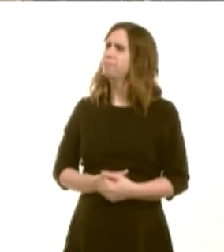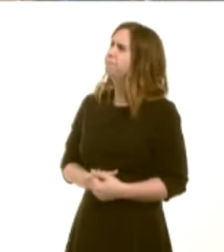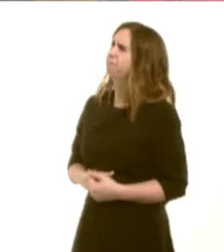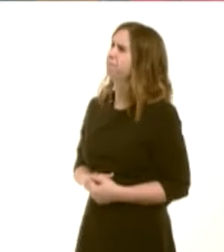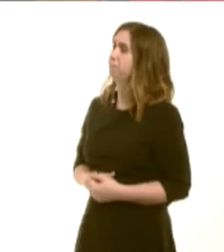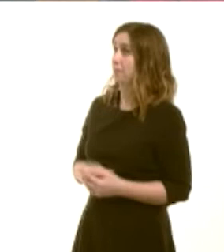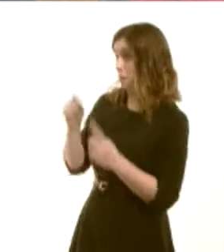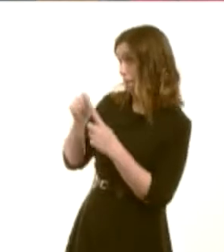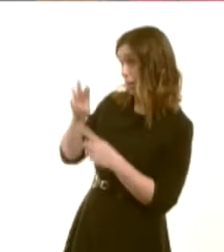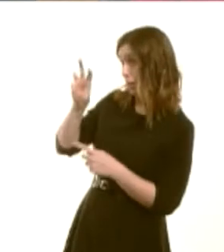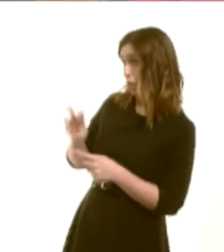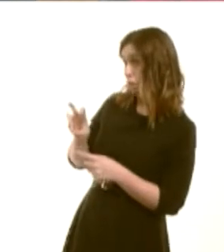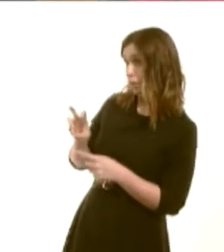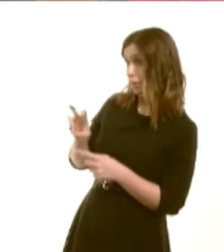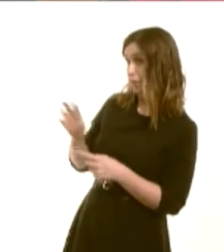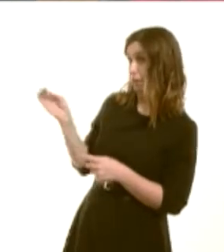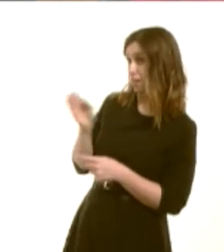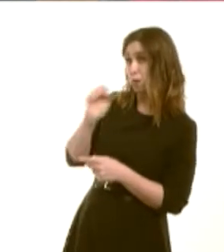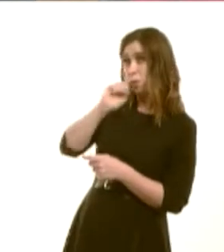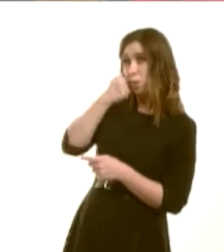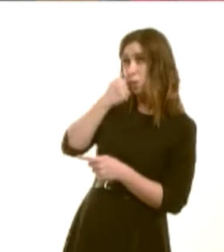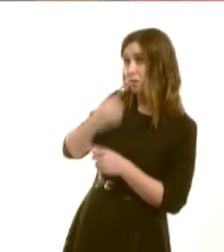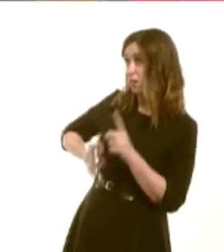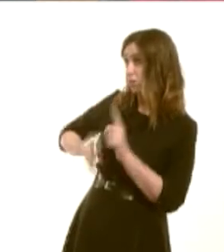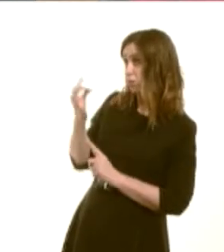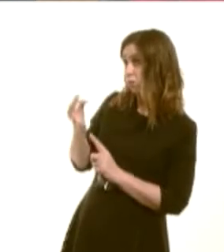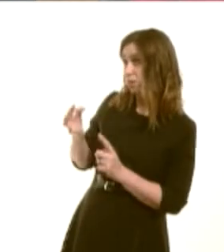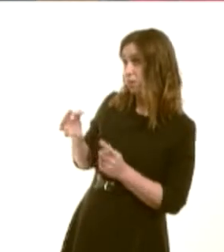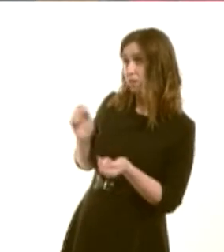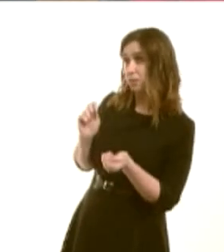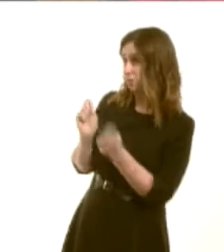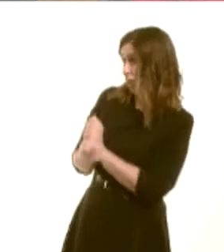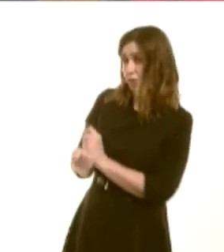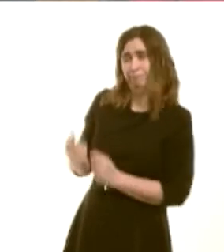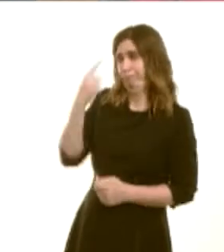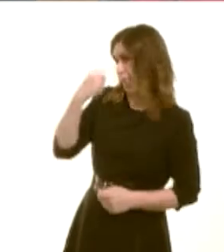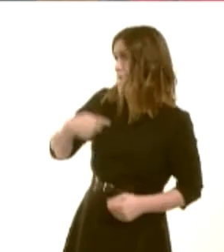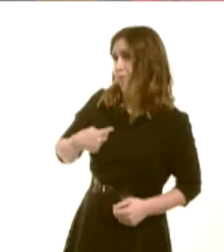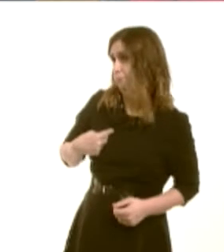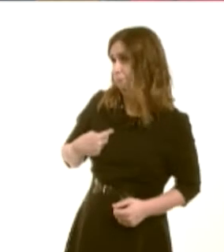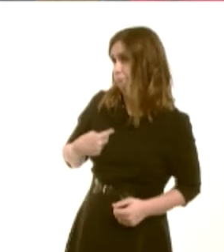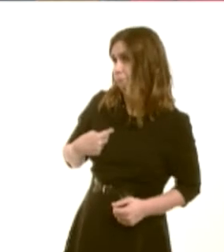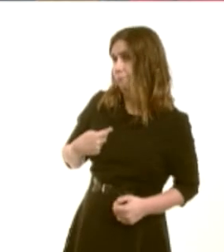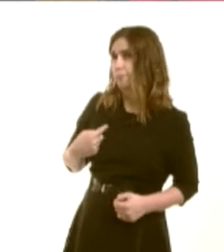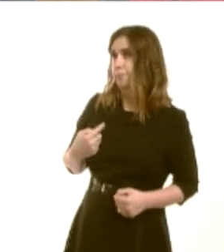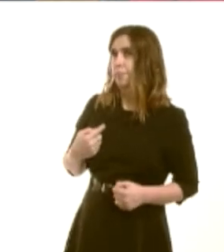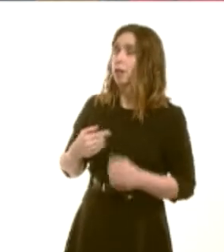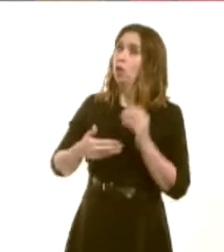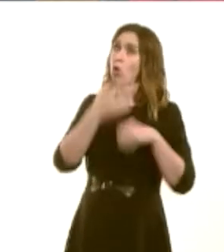wahaniaeth ynglyn ‚ír dreth hon. Yn gyntaf, wrth gwrs, mae budd-daliadau wedi cael eu datganoli yng Ngogledd Iwerddon, ond nid yng Nghymru aír Alban. Maeín wir i ddweud bod